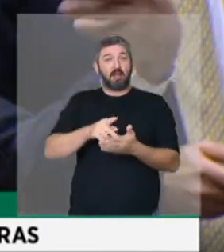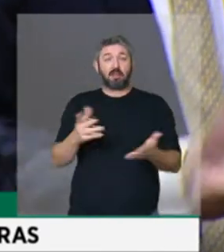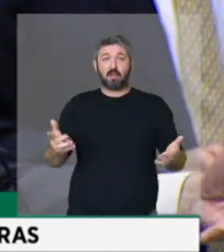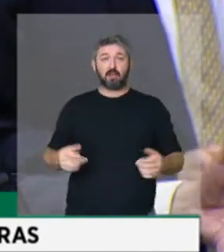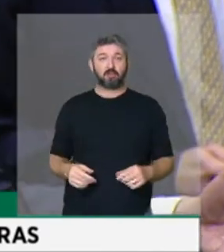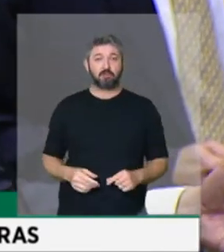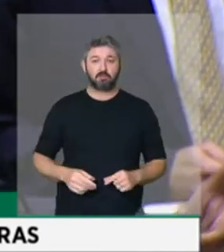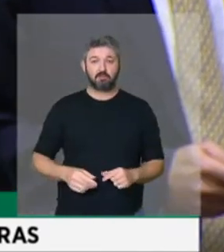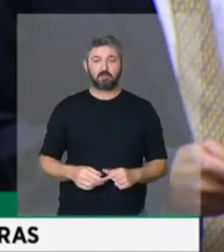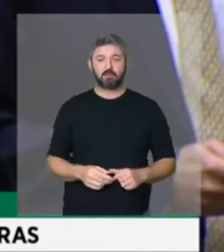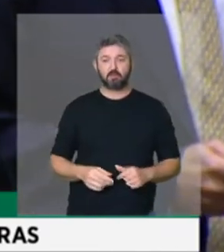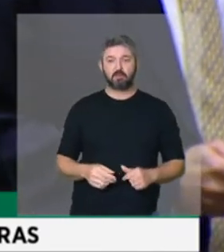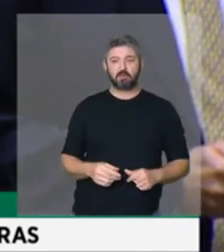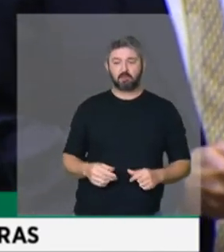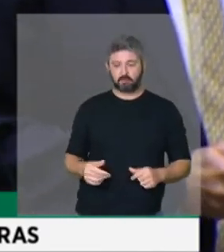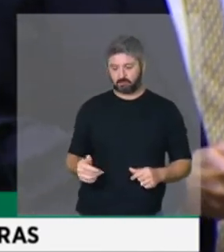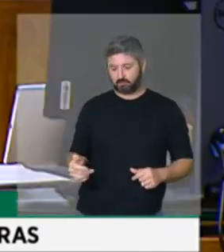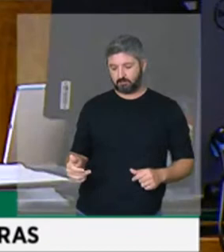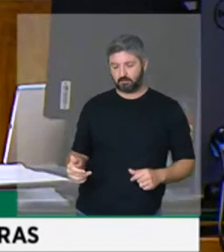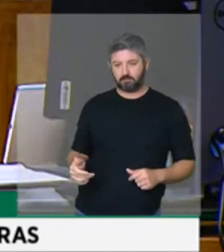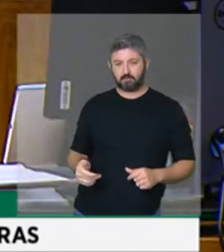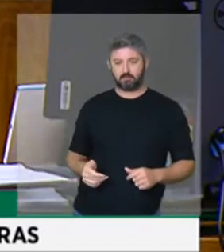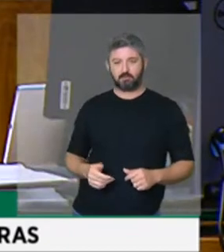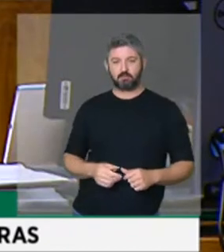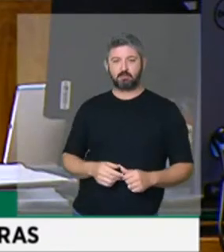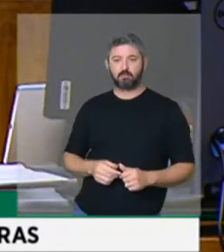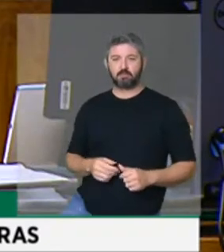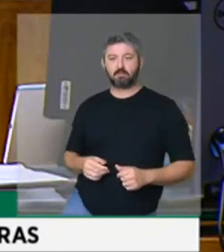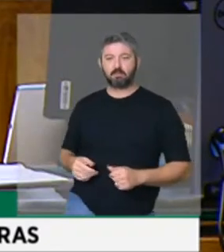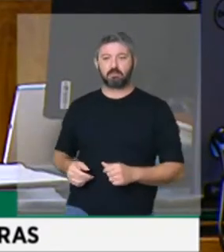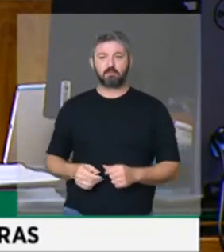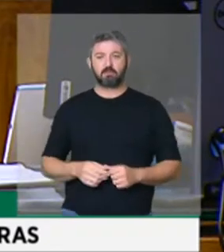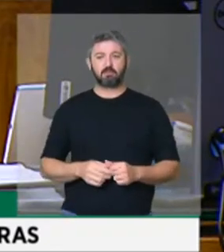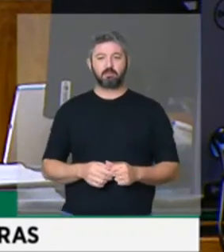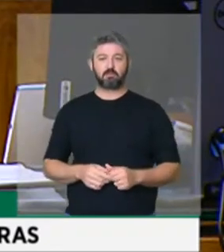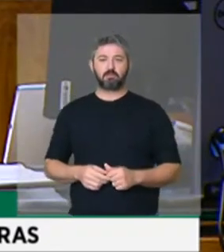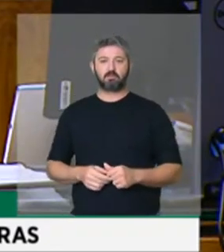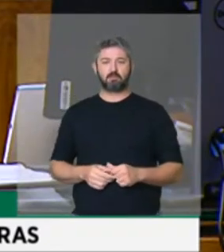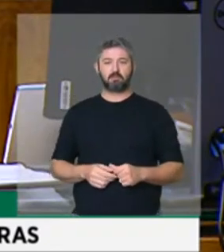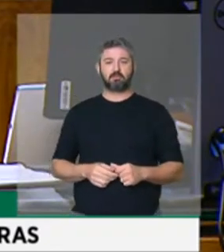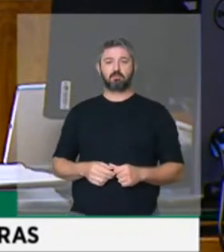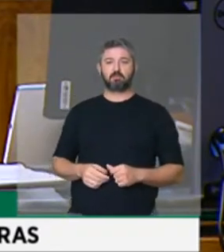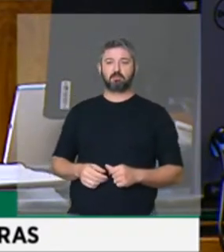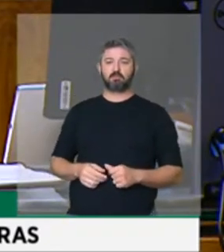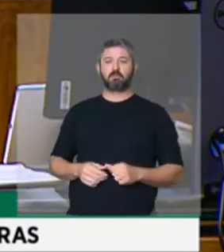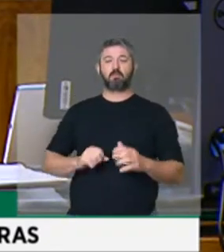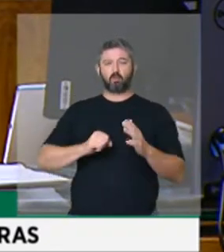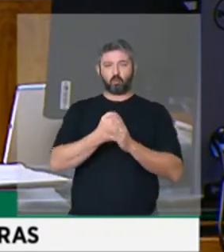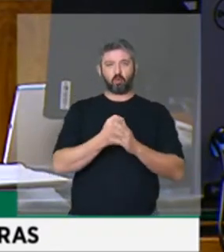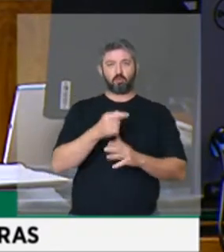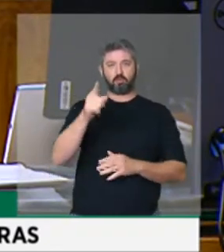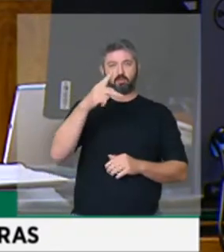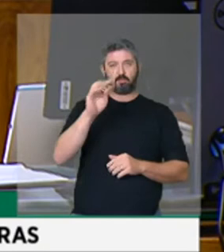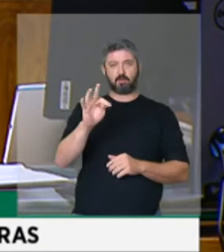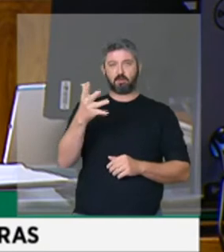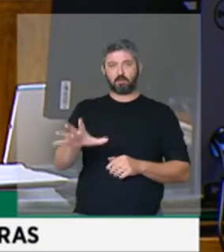GOVERNADOR RONALDO CAIADO FEZ DURAS CRÍTICAS PRIVATIZAÇÃ O. QUE É UM GOVERNADOR DO DEM. ENTÃO LÁ FOI UMA QUESTÃO SUPRAPARTIDÁRIA, O SETOR EMPRESARIAL RECLAMOU